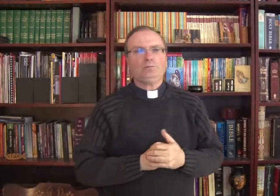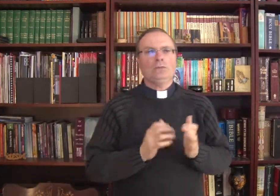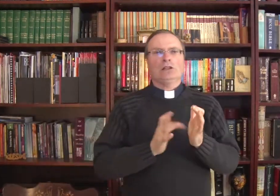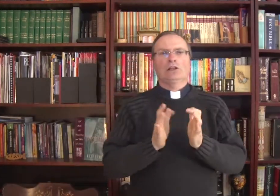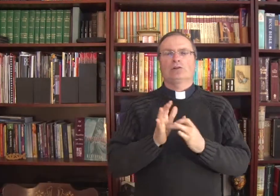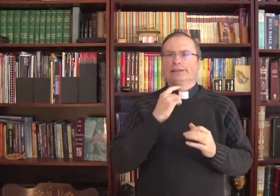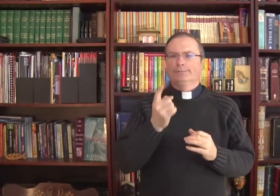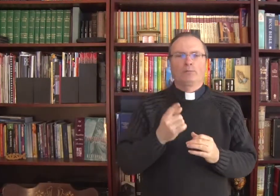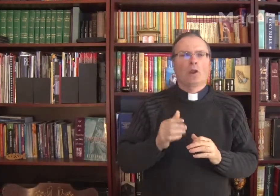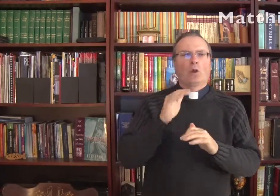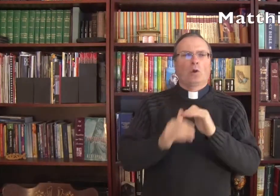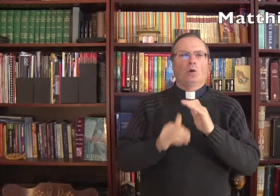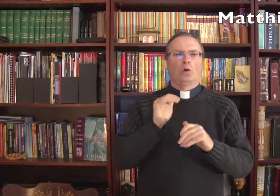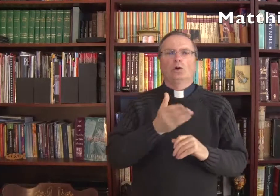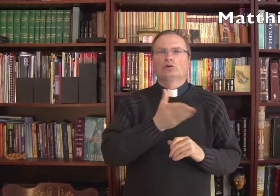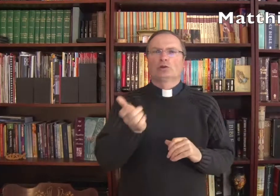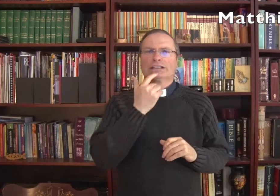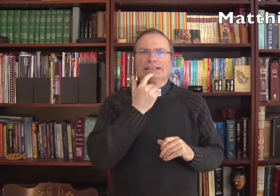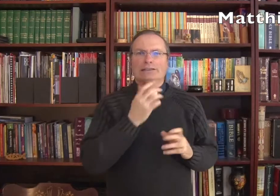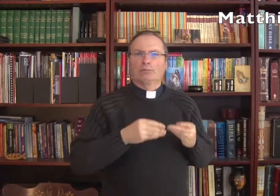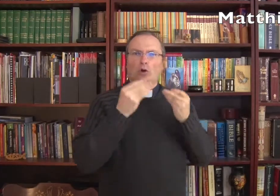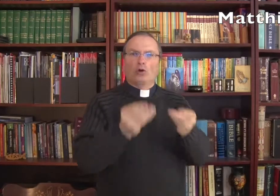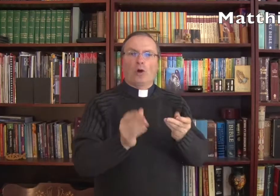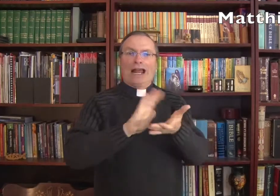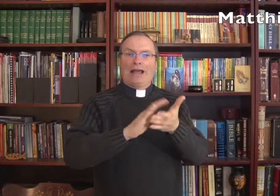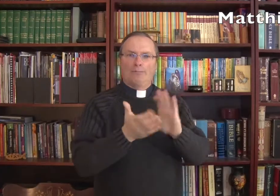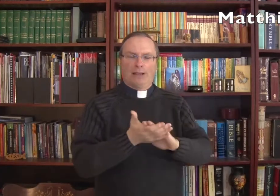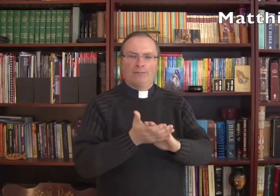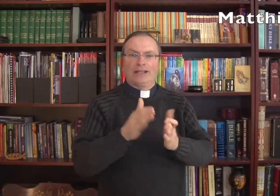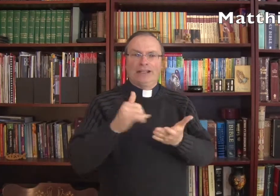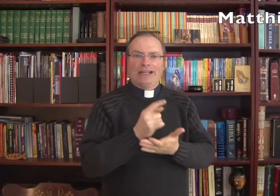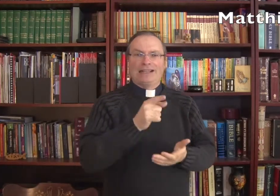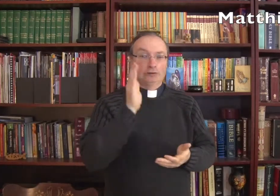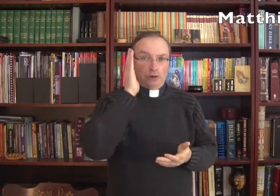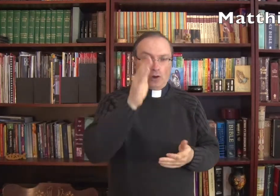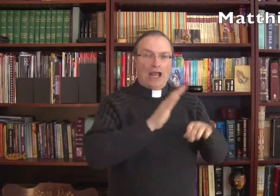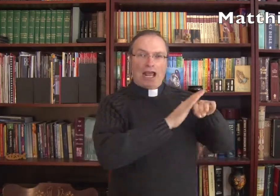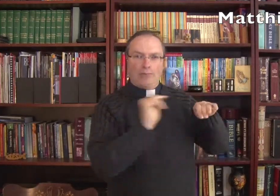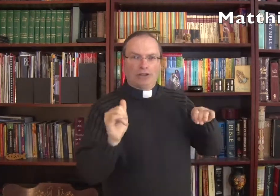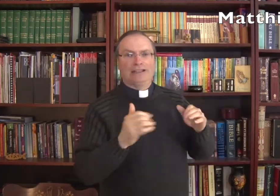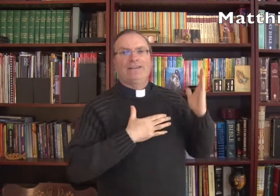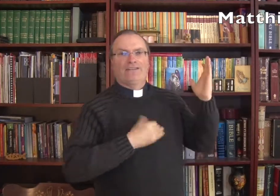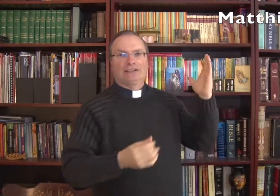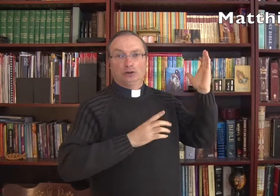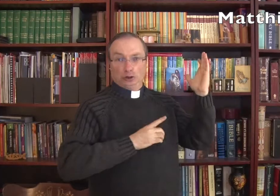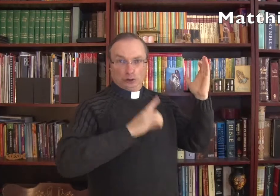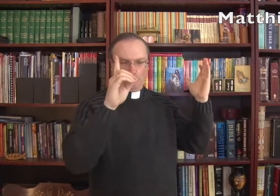Jésus disait: Heureux ceux qui procurent la paix, car ils seront appelés fils de Dieu!